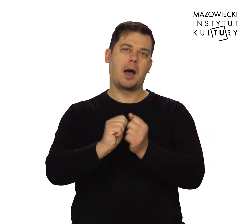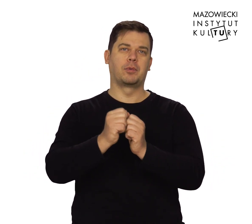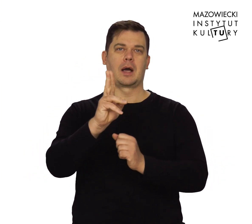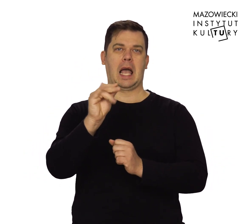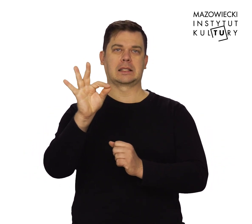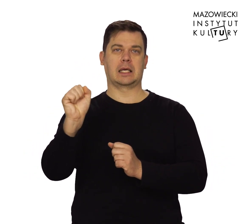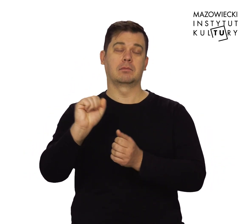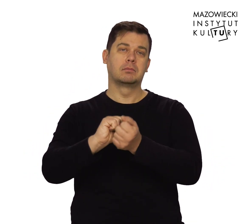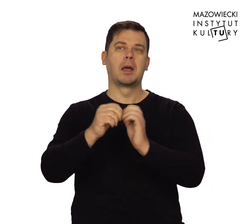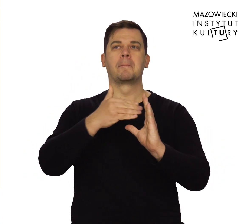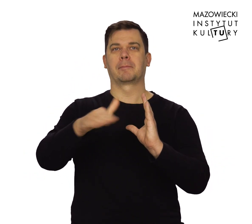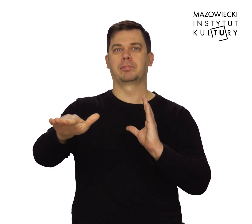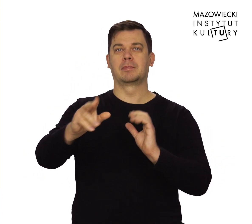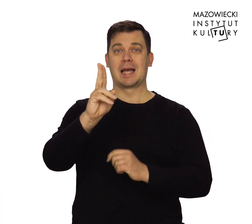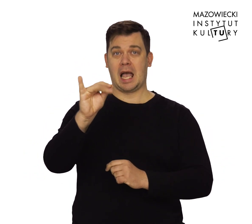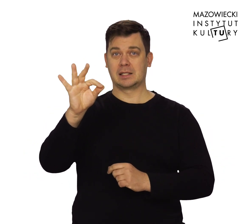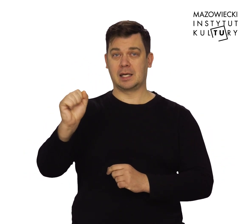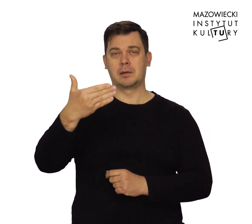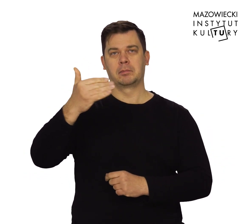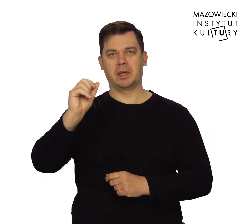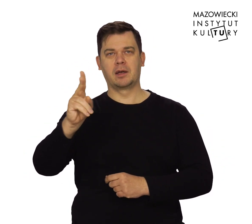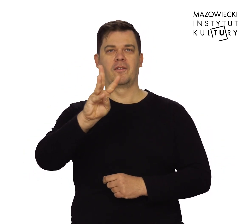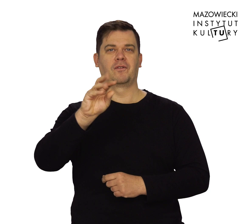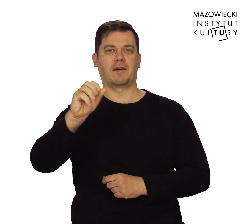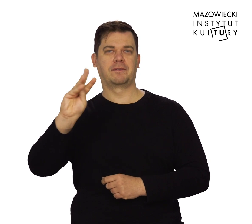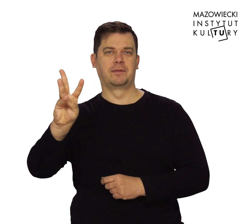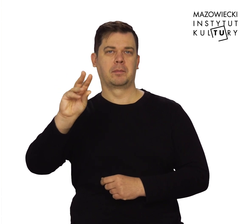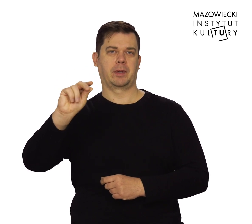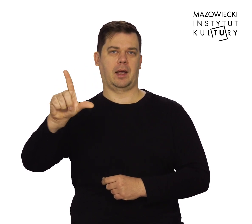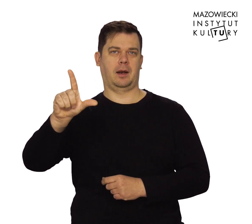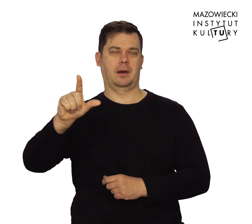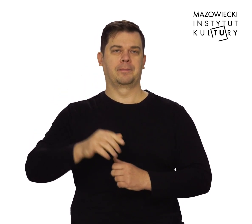i w Kasie MIK lub mailem kasa@mik.waw.pl.